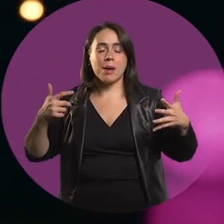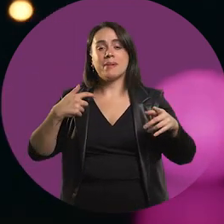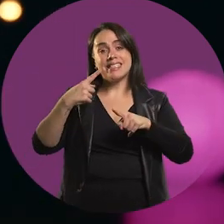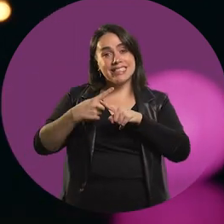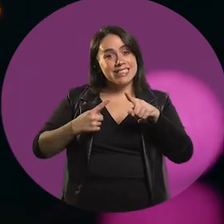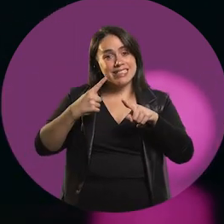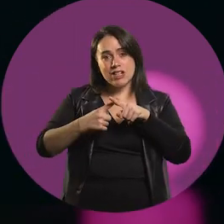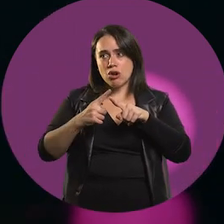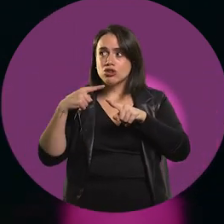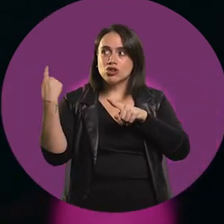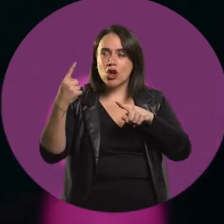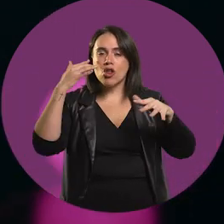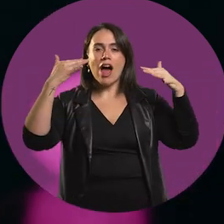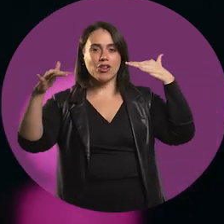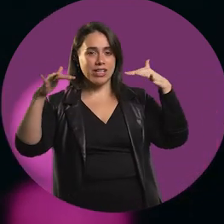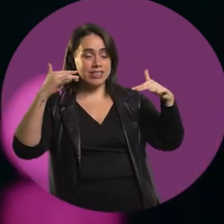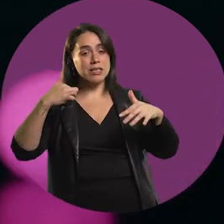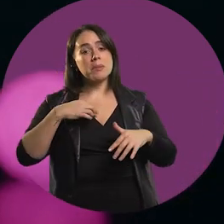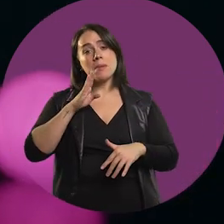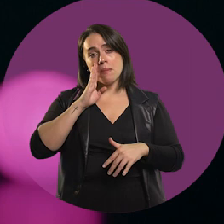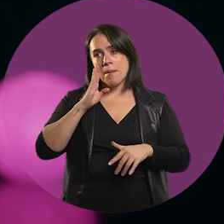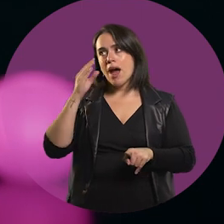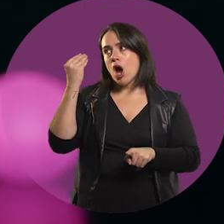Mis tíos eran todos adolescentes, mi mamá era muy joven.